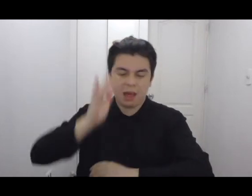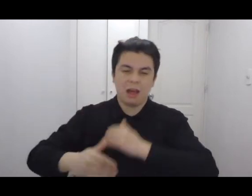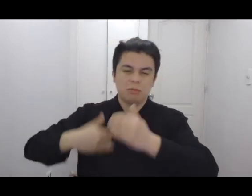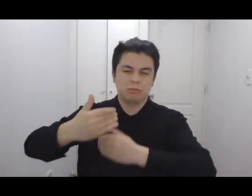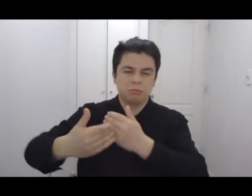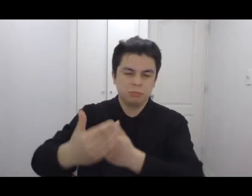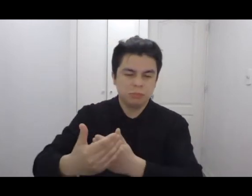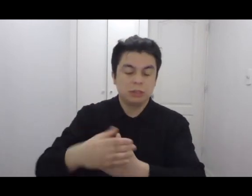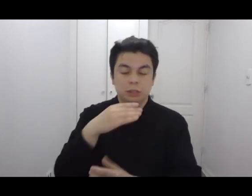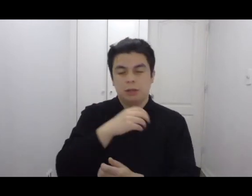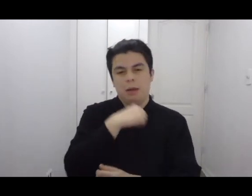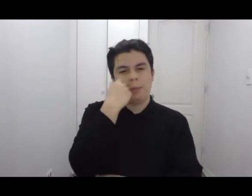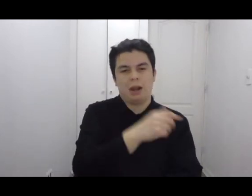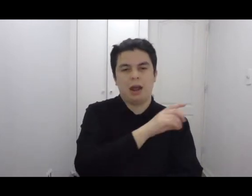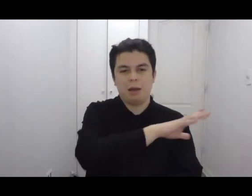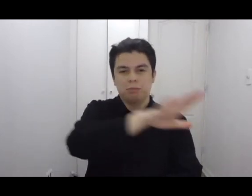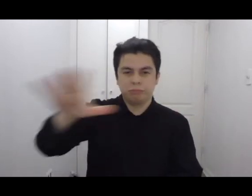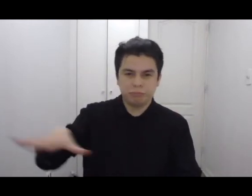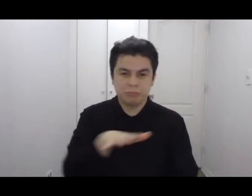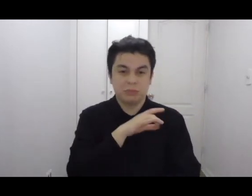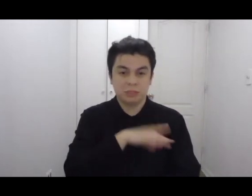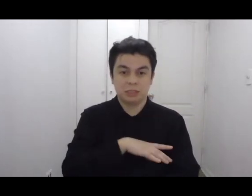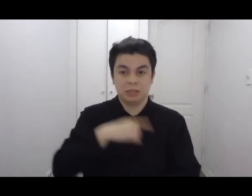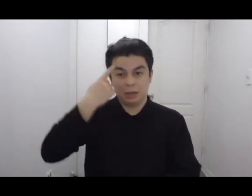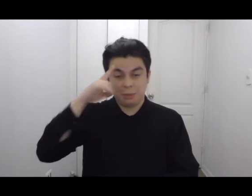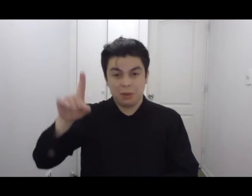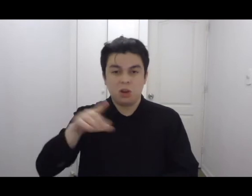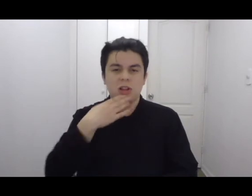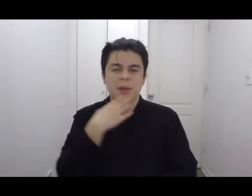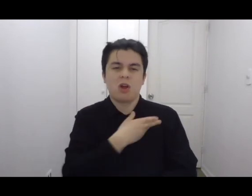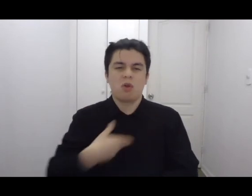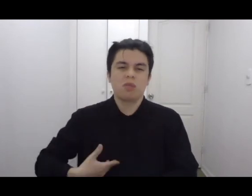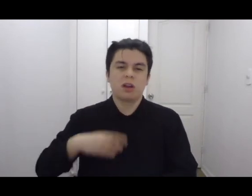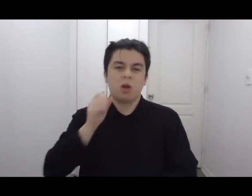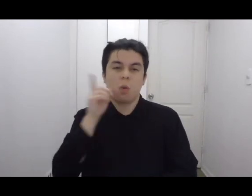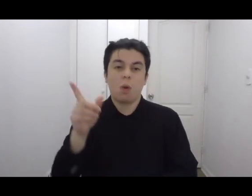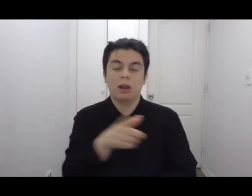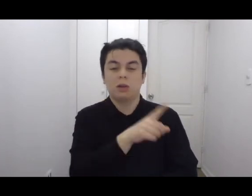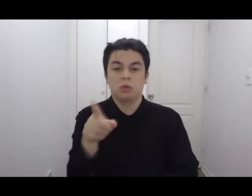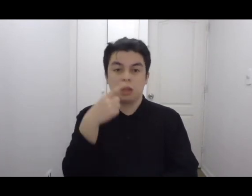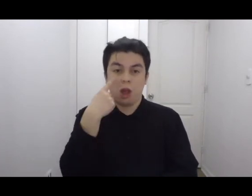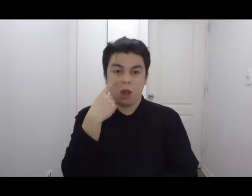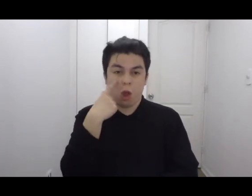población chilena y también el gobierno tiene el programa que yo creo que muchos han escuchado